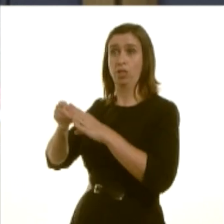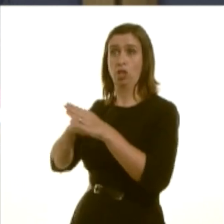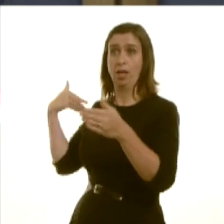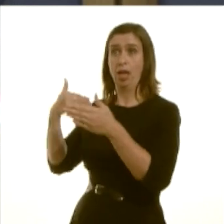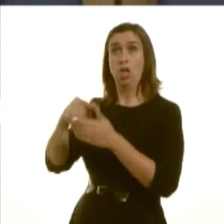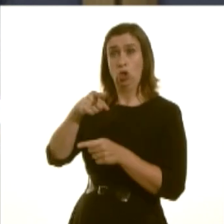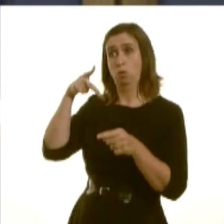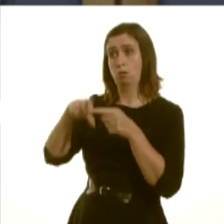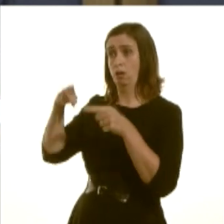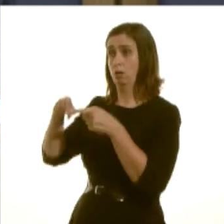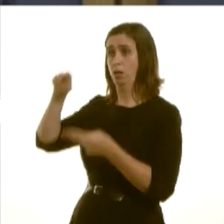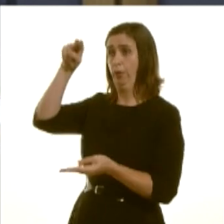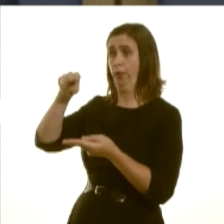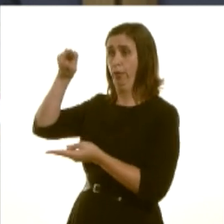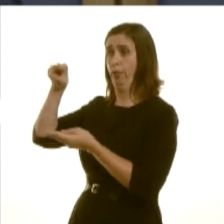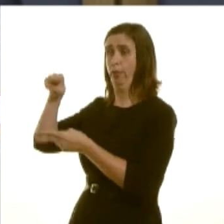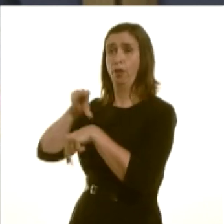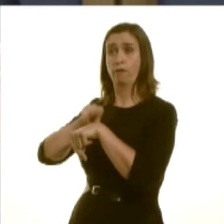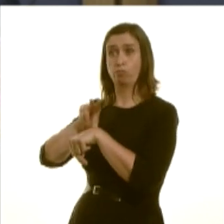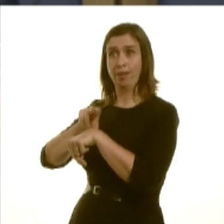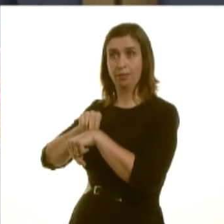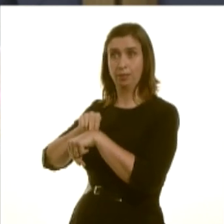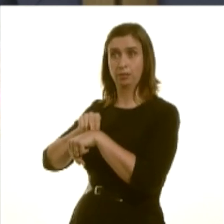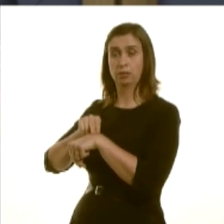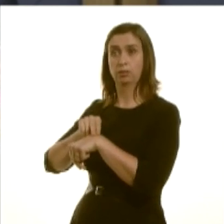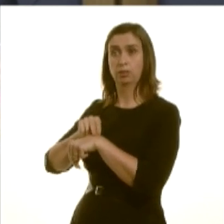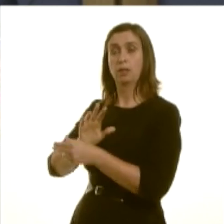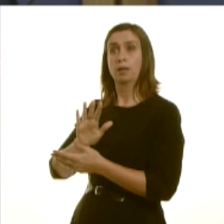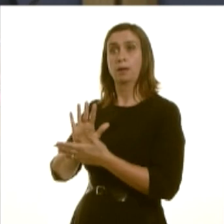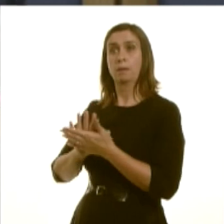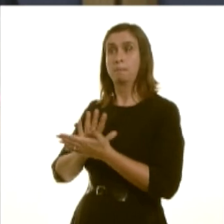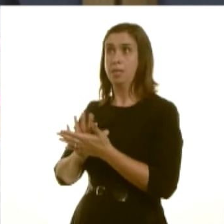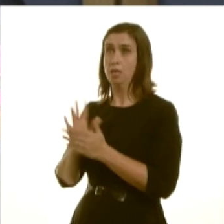yn cael eu cymryd ymlaen gan fusnesau o hyn tan o leiaf fis Ebrill nesaf. Ac ystyried